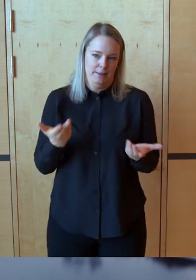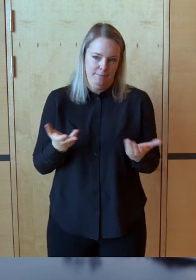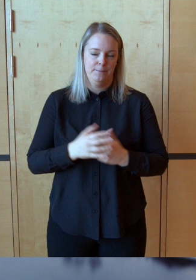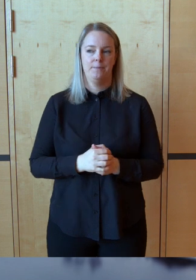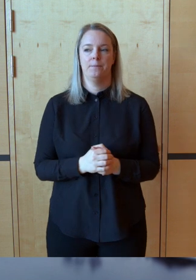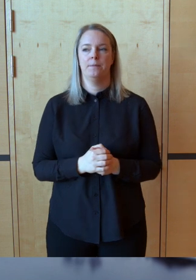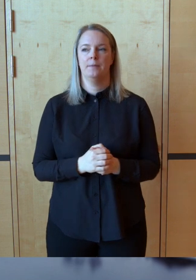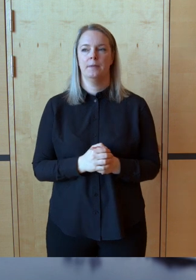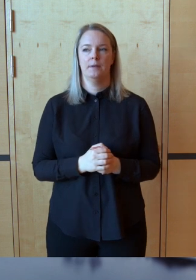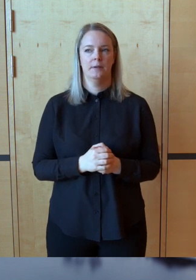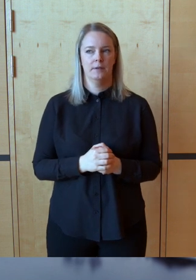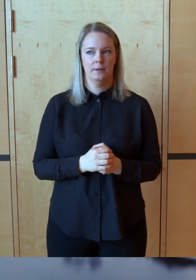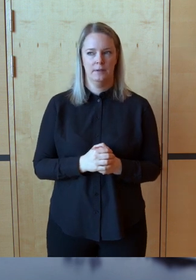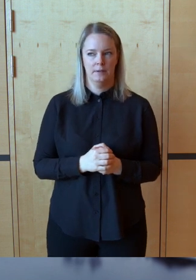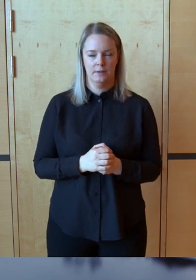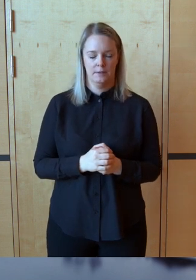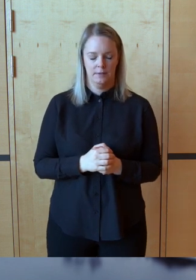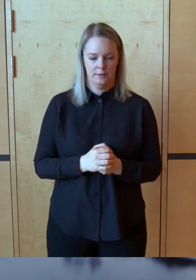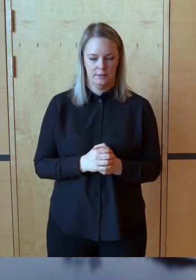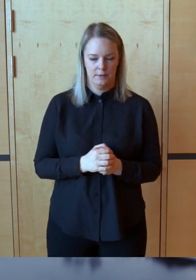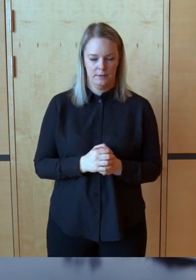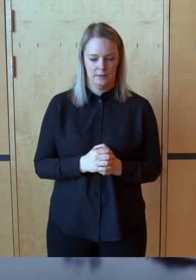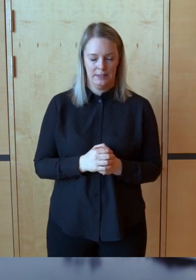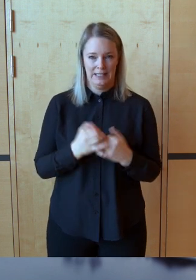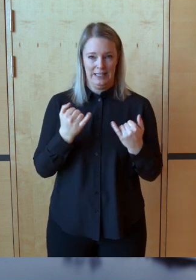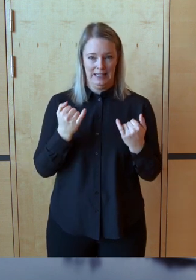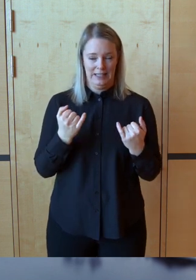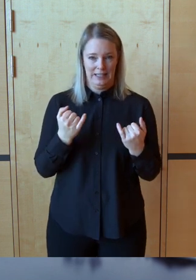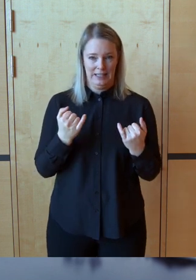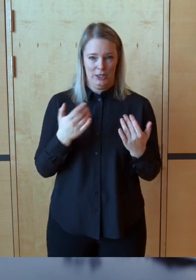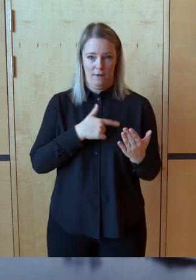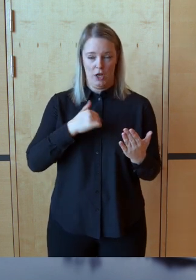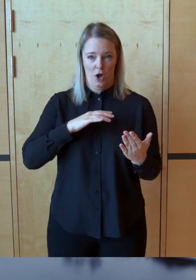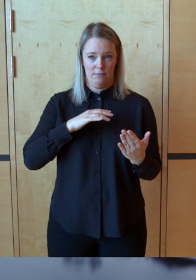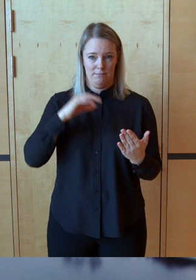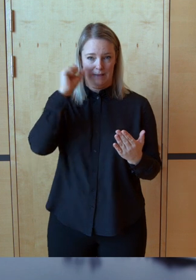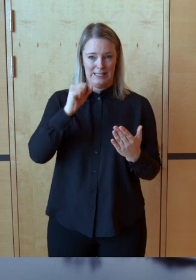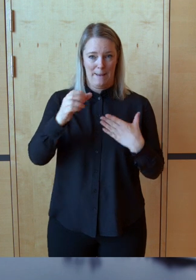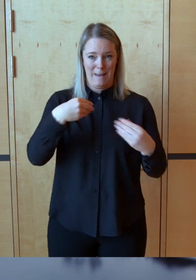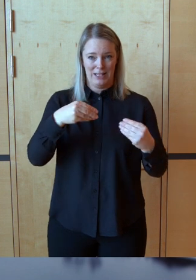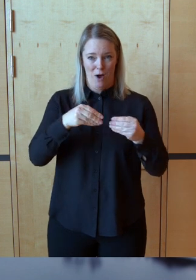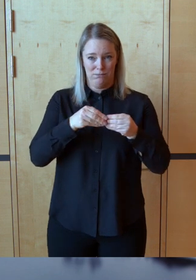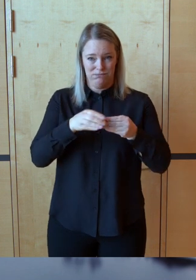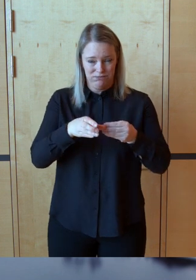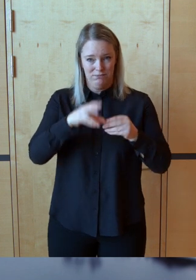Nu har vi mycket utrymme Bordet idag Sammantaget så visar inte de